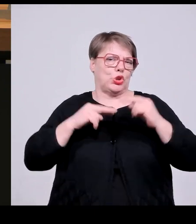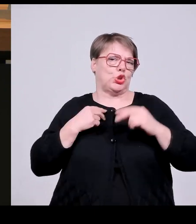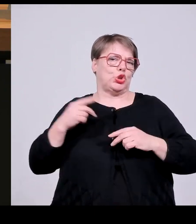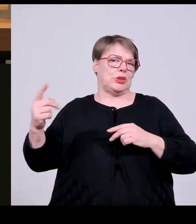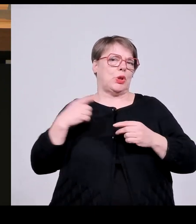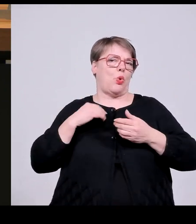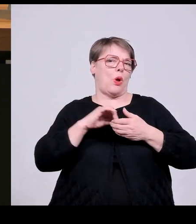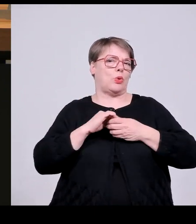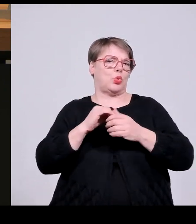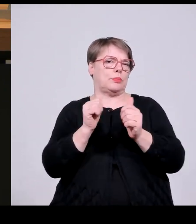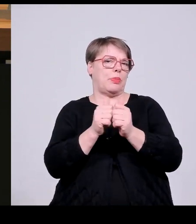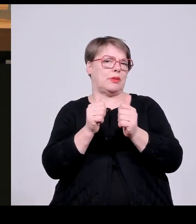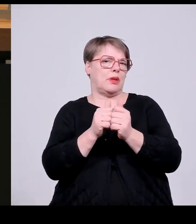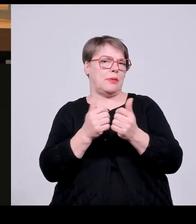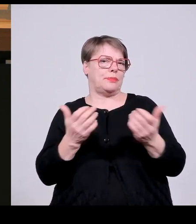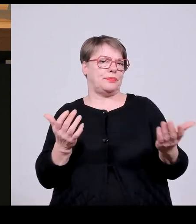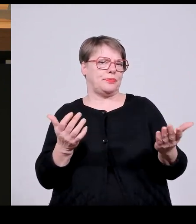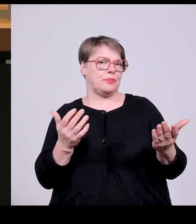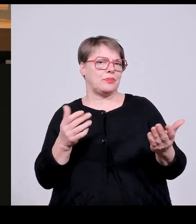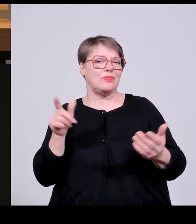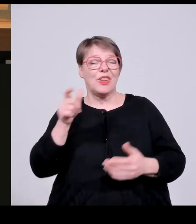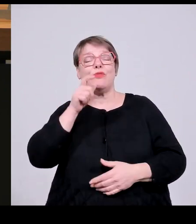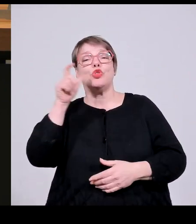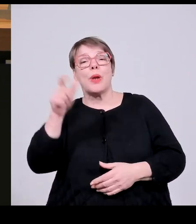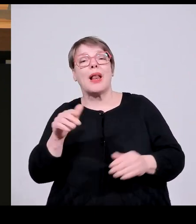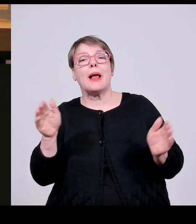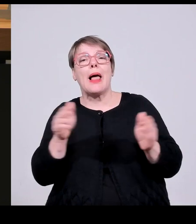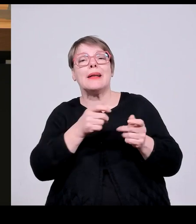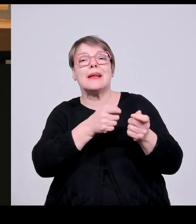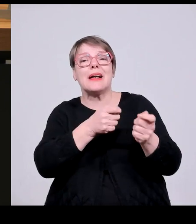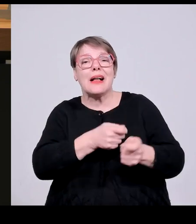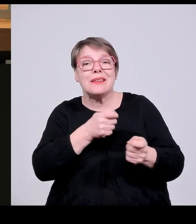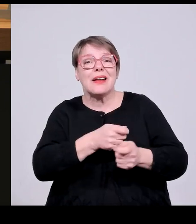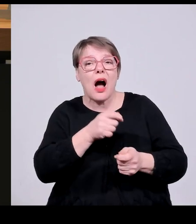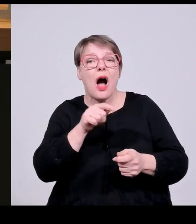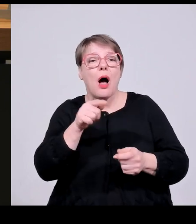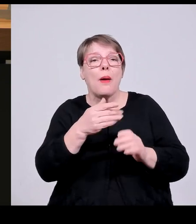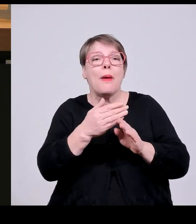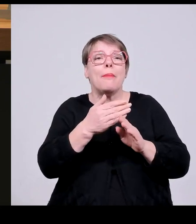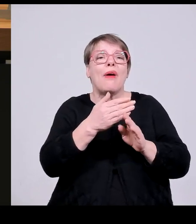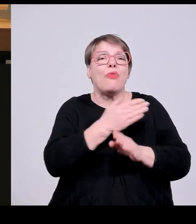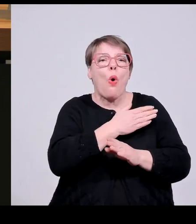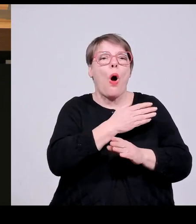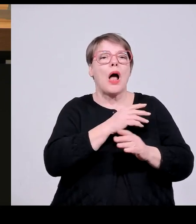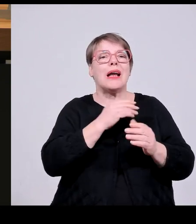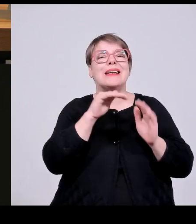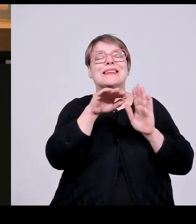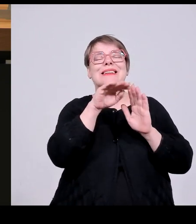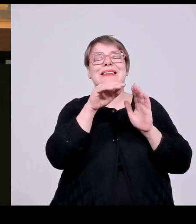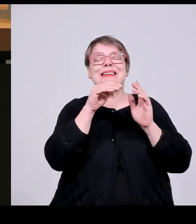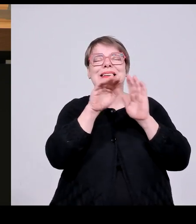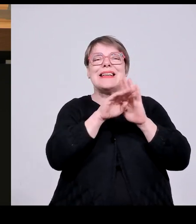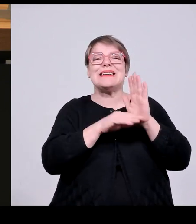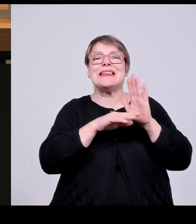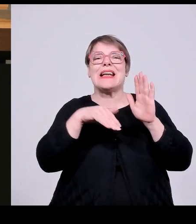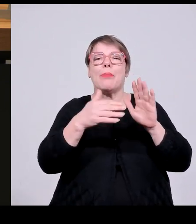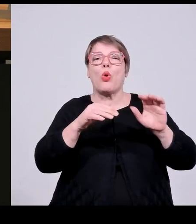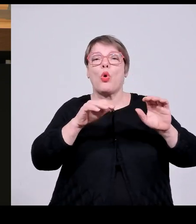Einerseits will sie alle Kleingärten sichern, sie kann uns aber nicht sagen, wie das rechtlich und finanziell möglich wäre.